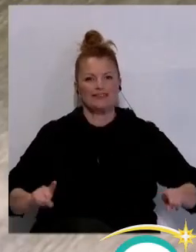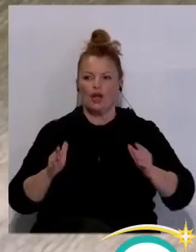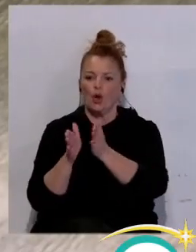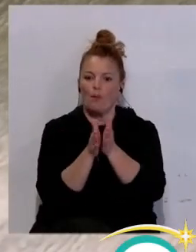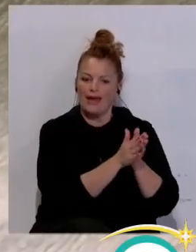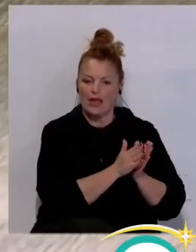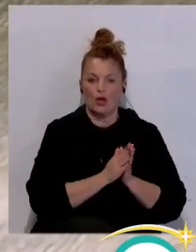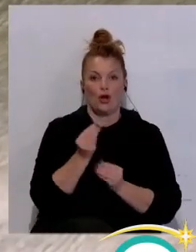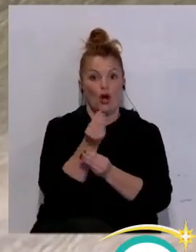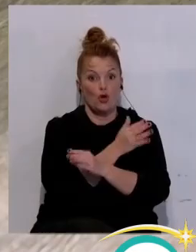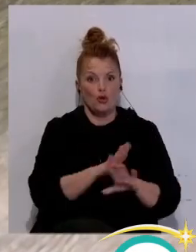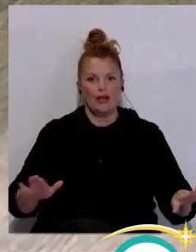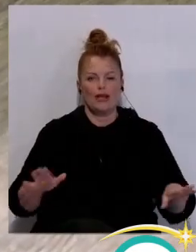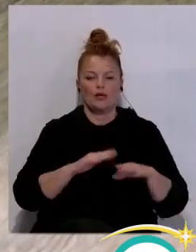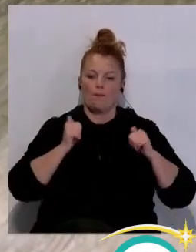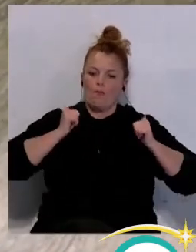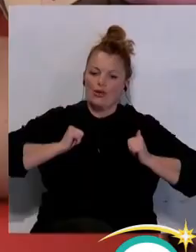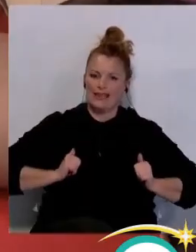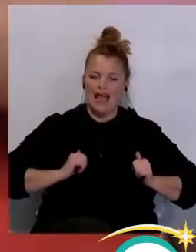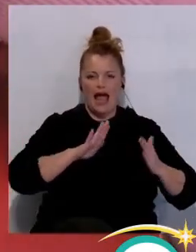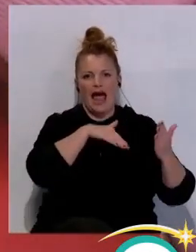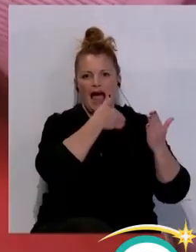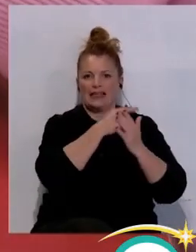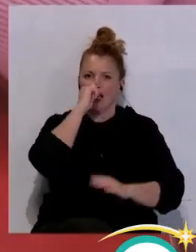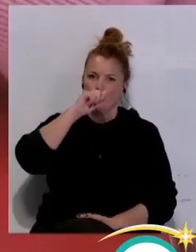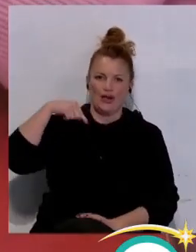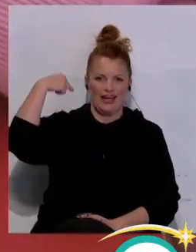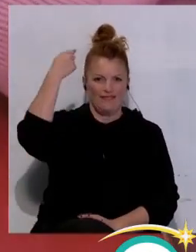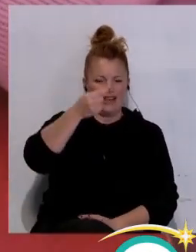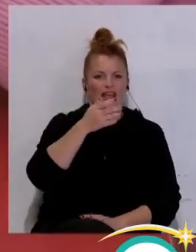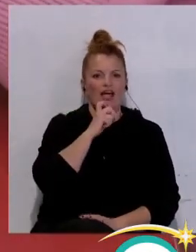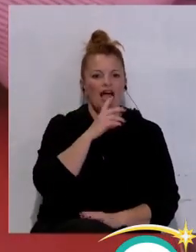los escolares cuelgan sus mochilas hasta el próximo ao ao disfrutando de dos semanas sin